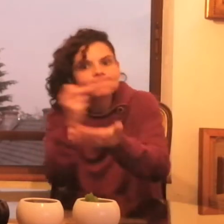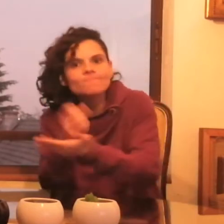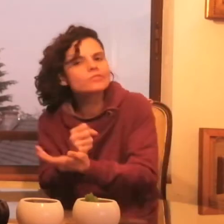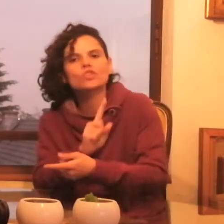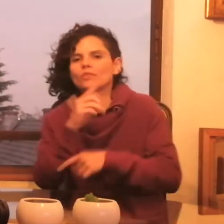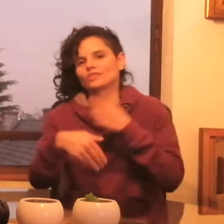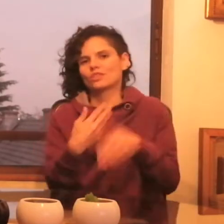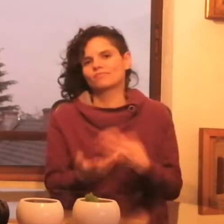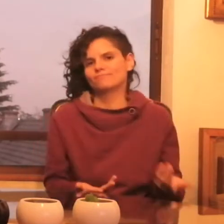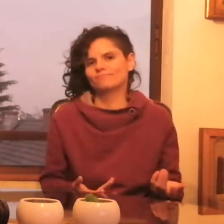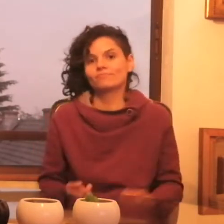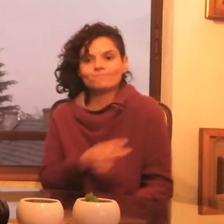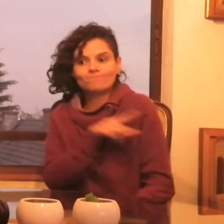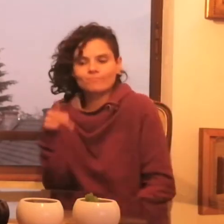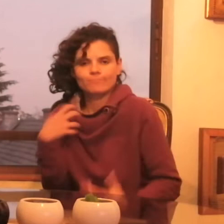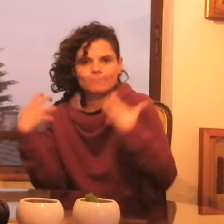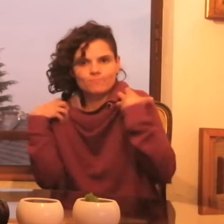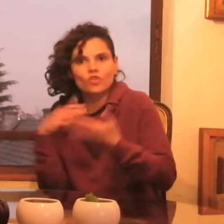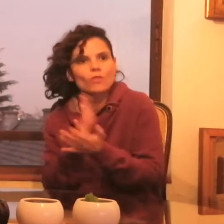sido la encargada de ganarse todos los espacios